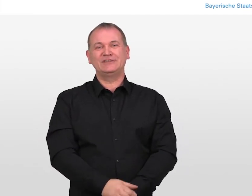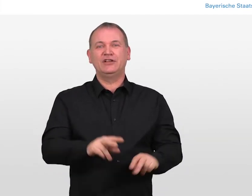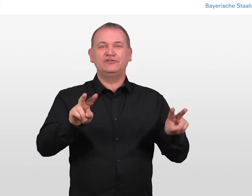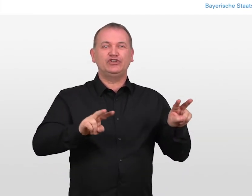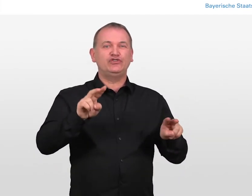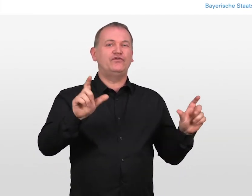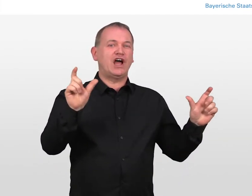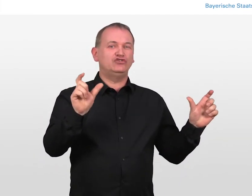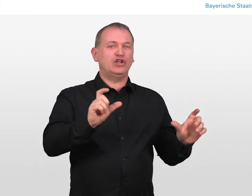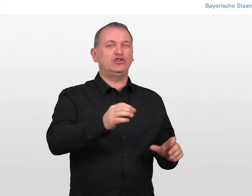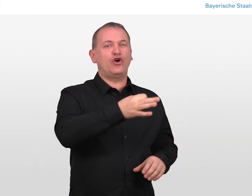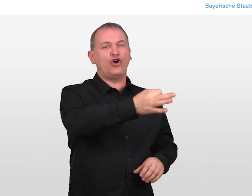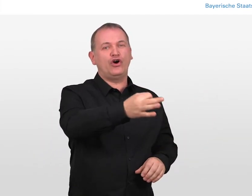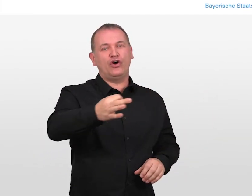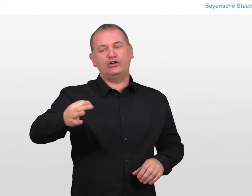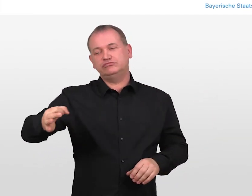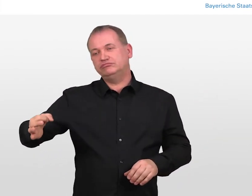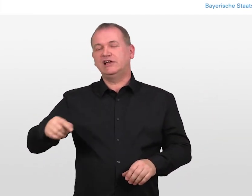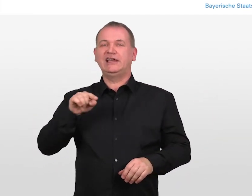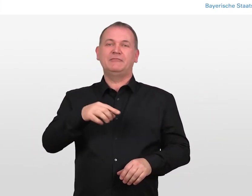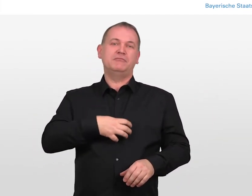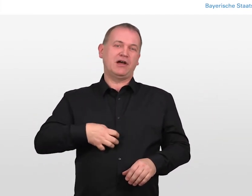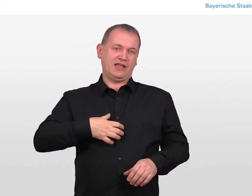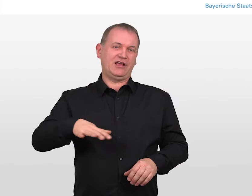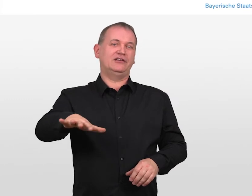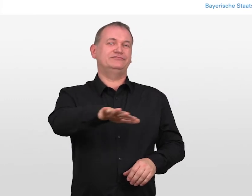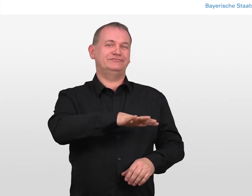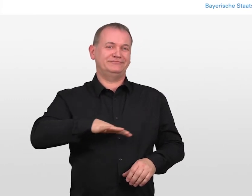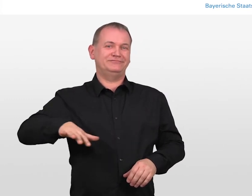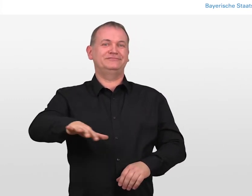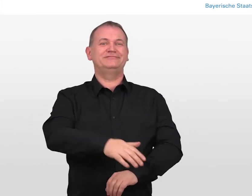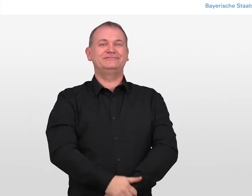mit Veranstaltungen an vielen verschiedenen Orten in Bayern.